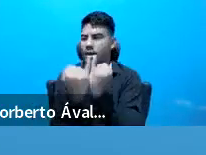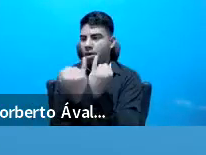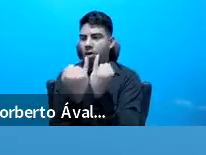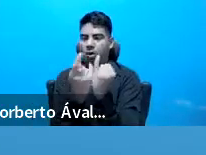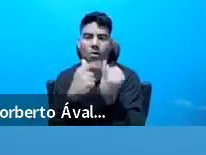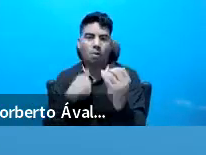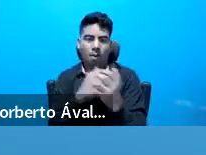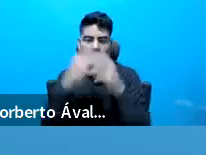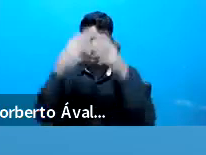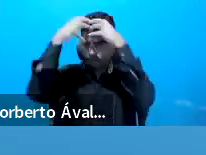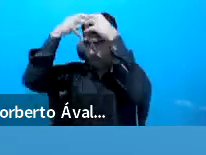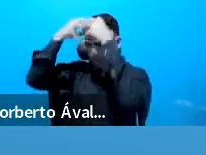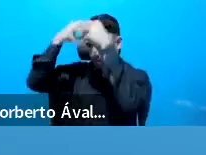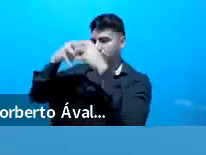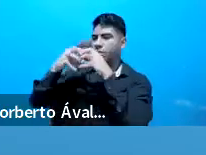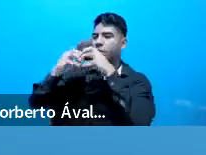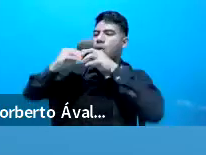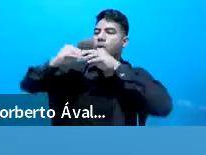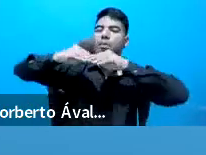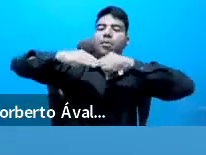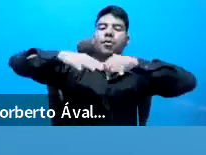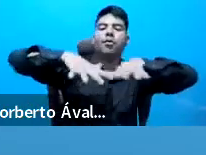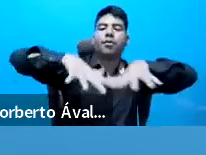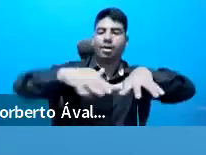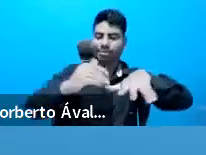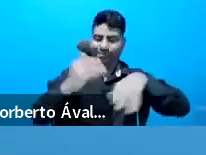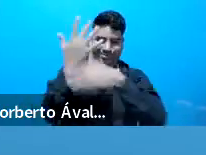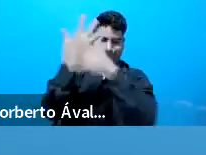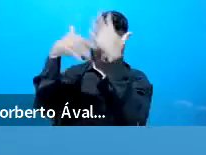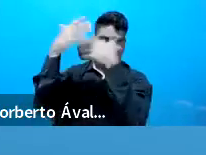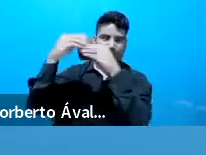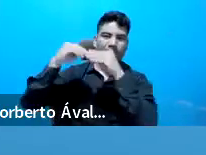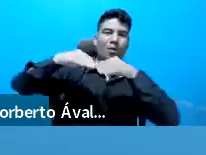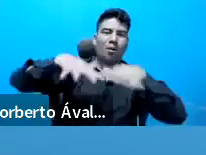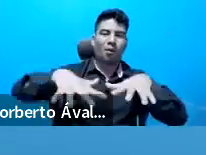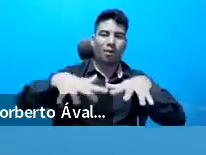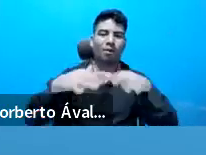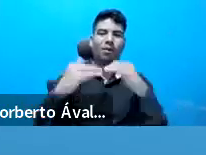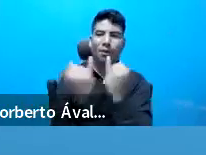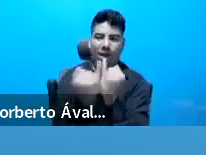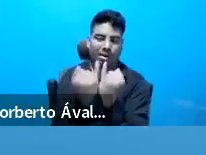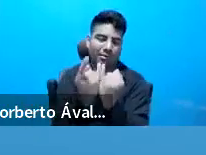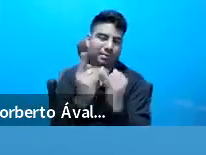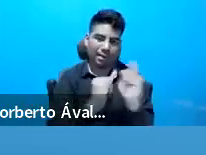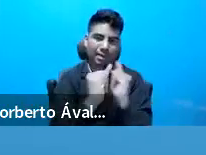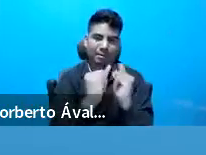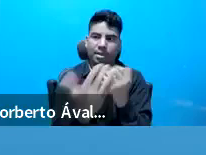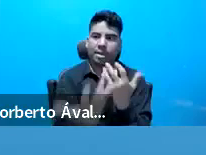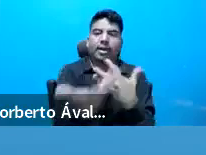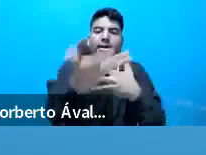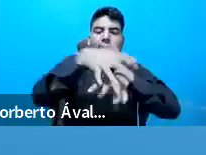también son parte de esta lengua lengua extra directamente extendida y , y otra es que está y otra es que está encajada, es